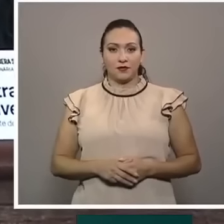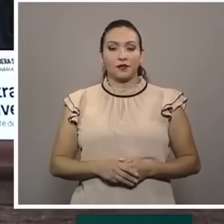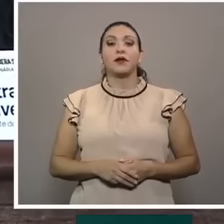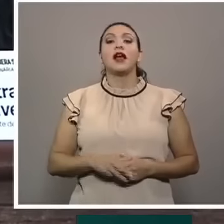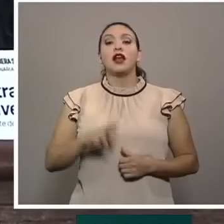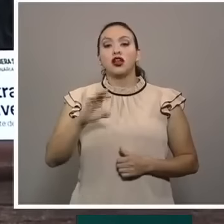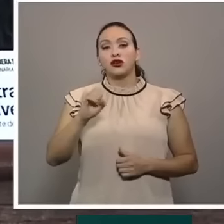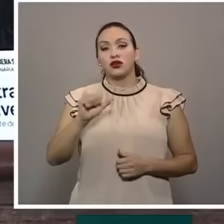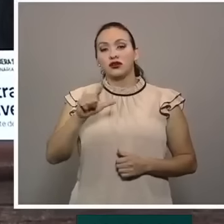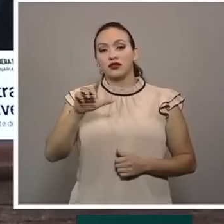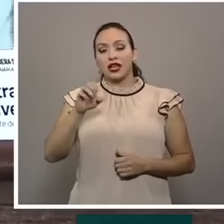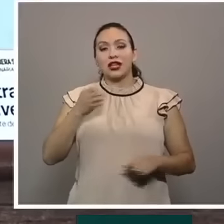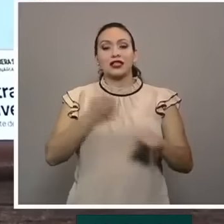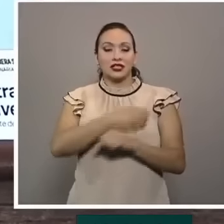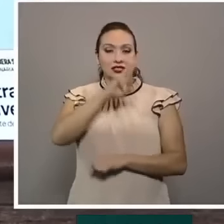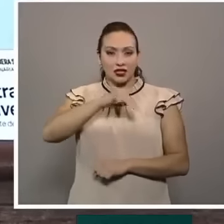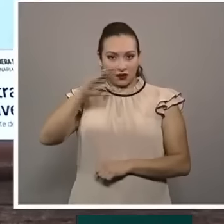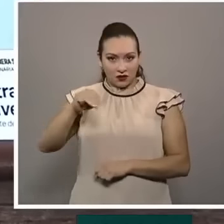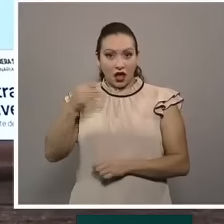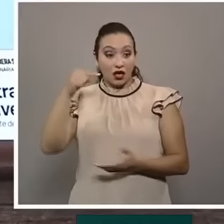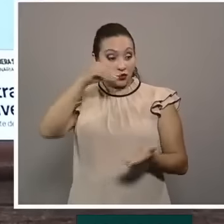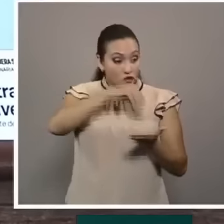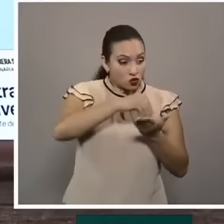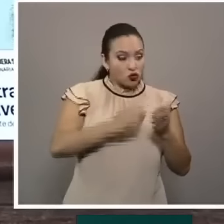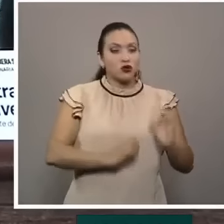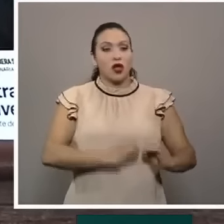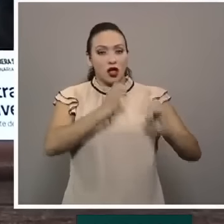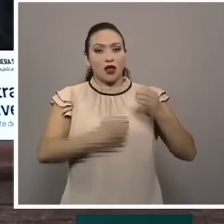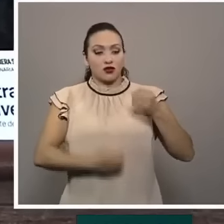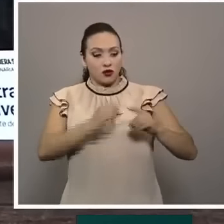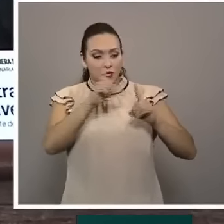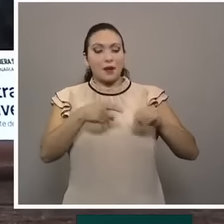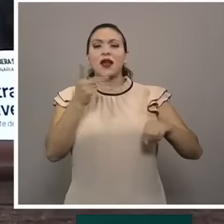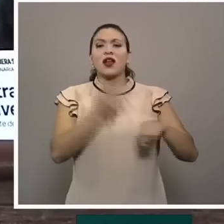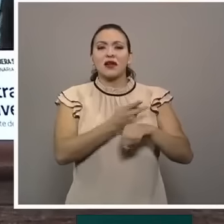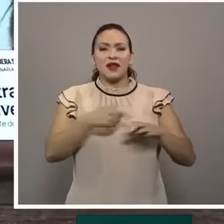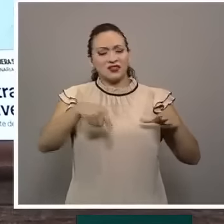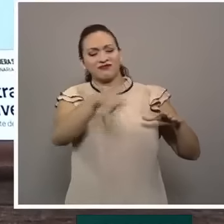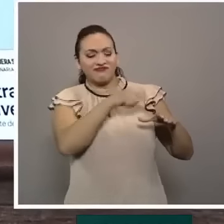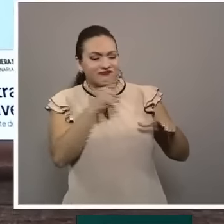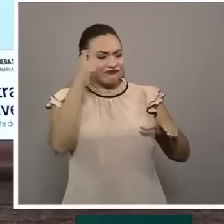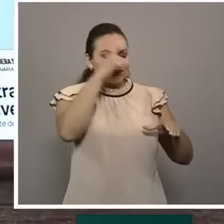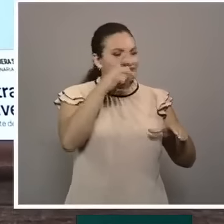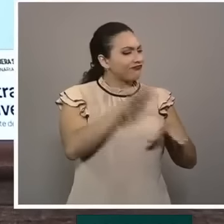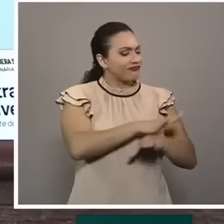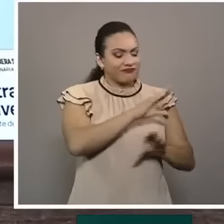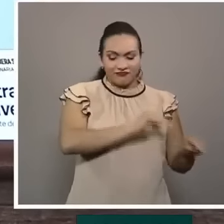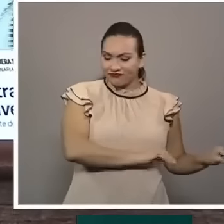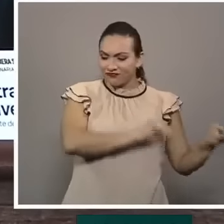de Michoacán. Sin embargo, esa inestabilidad le obligó a trasladarse a otras poblaciones del